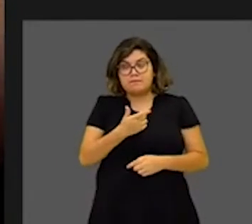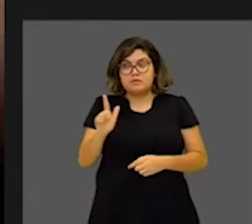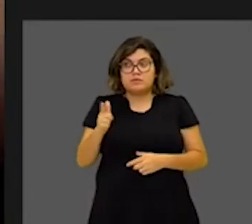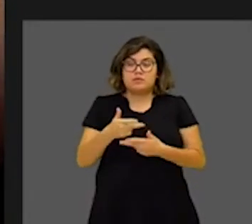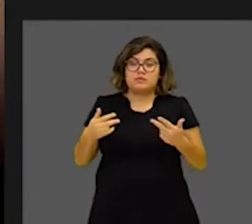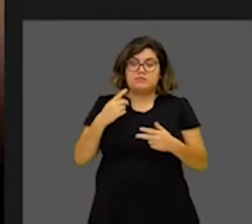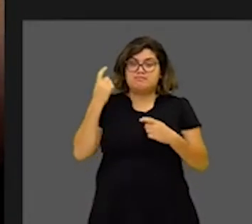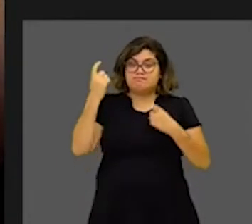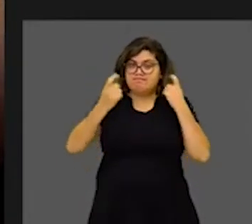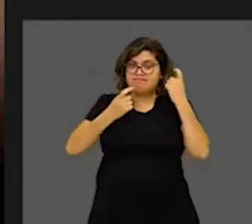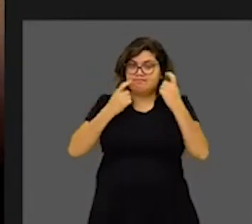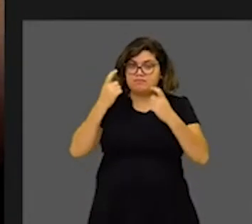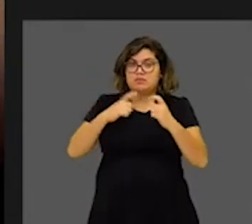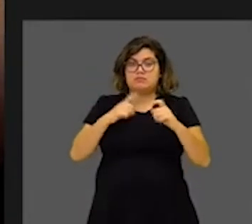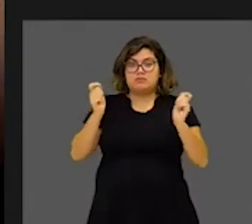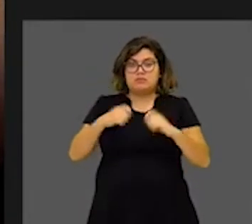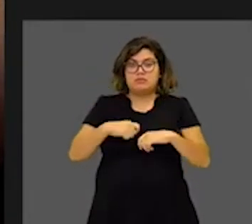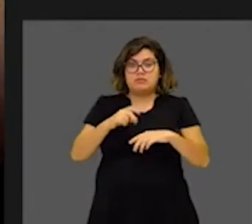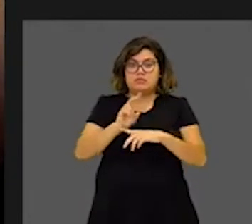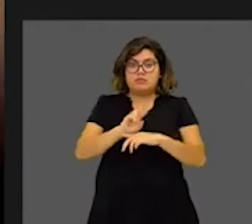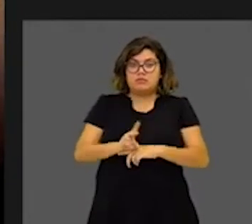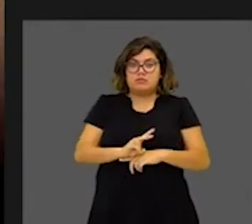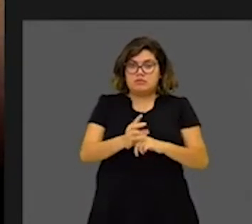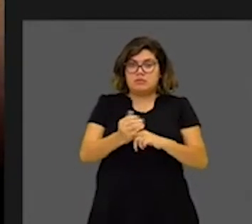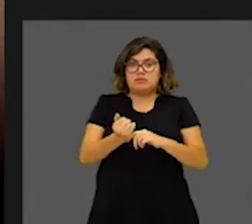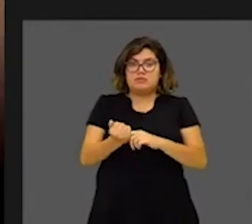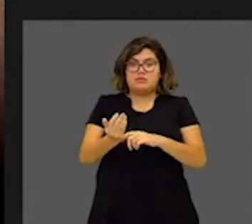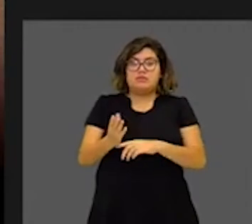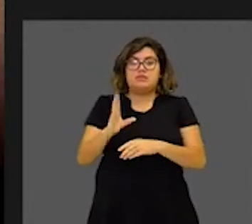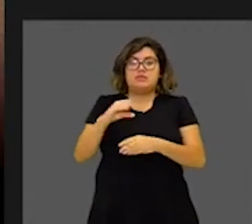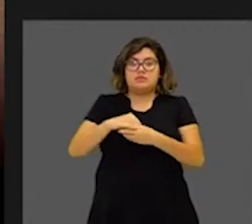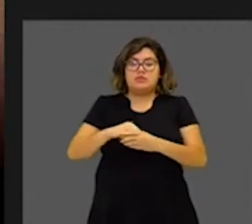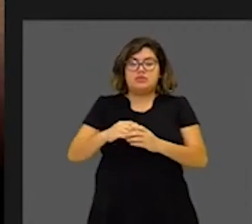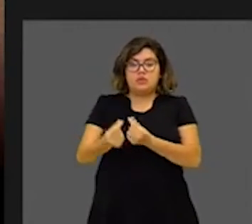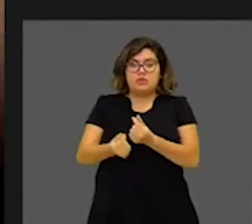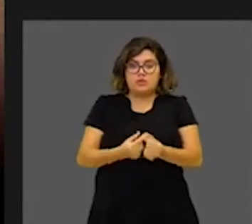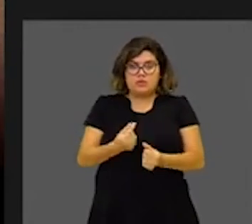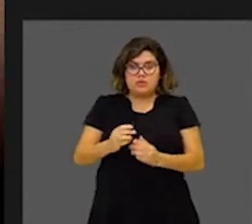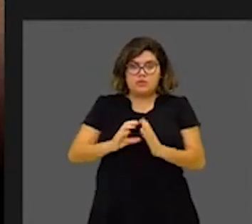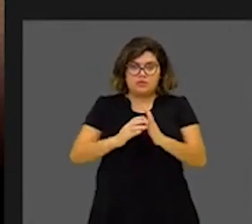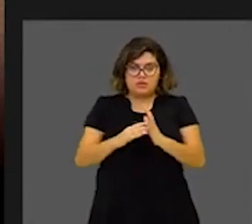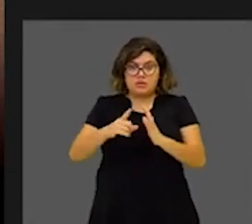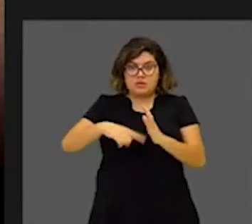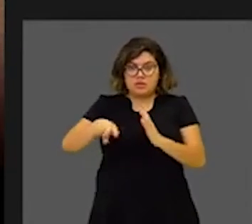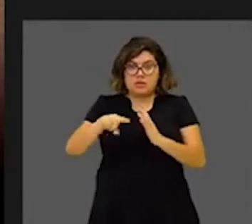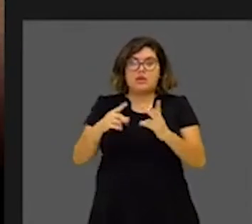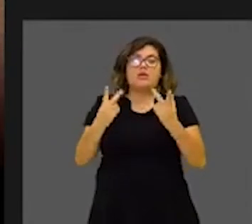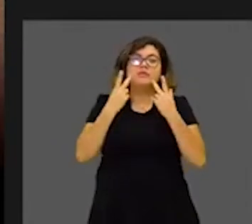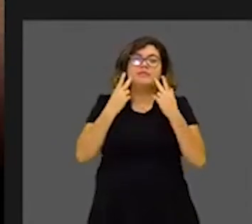à possibilidade de auditoria externa às contas partidárias estas e são comumente apontadas como